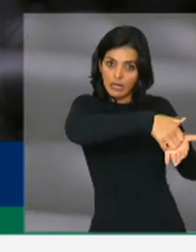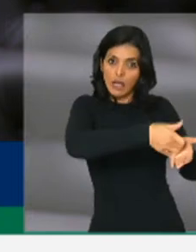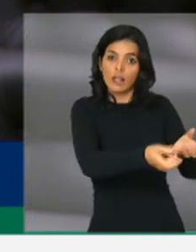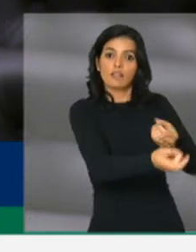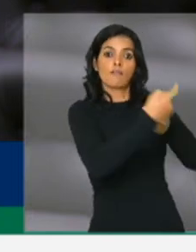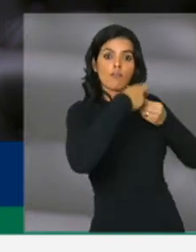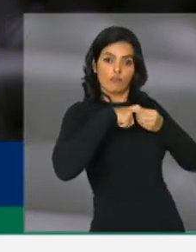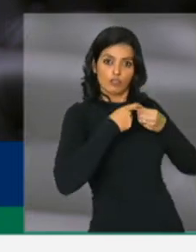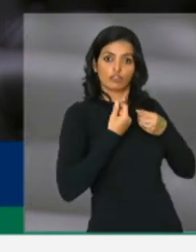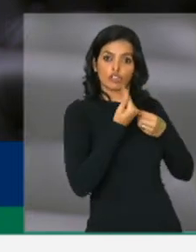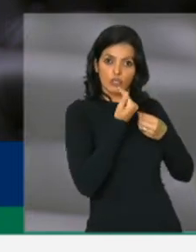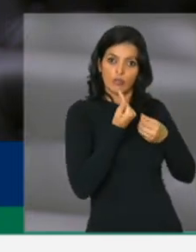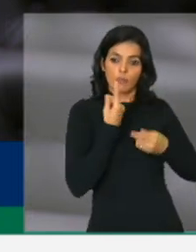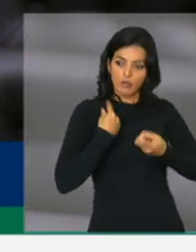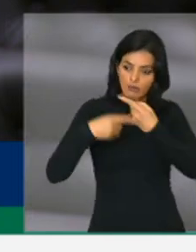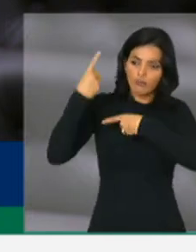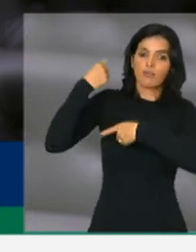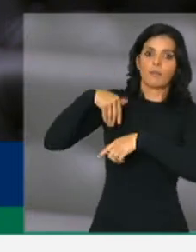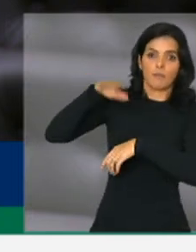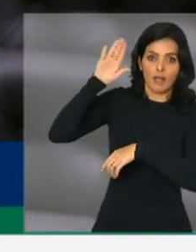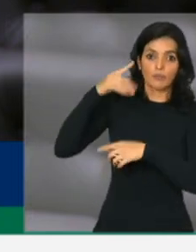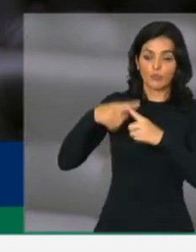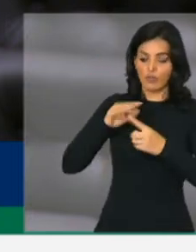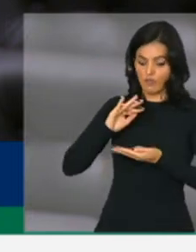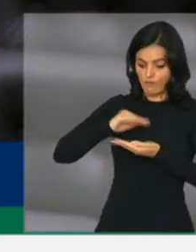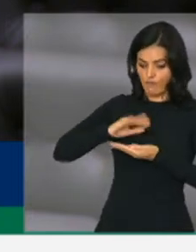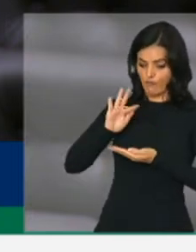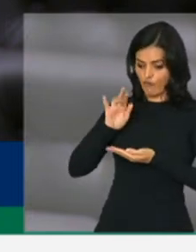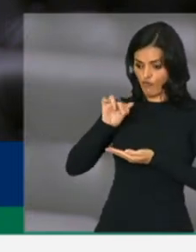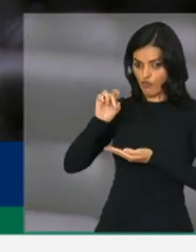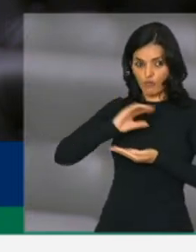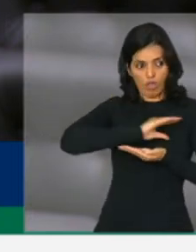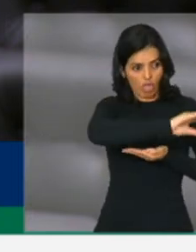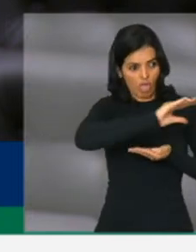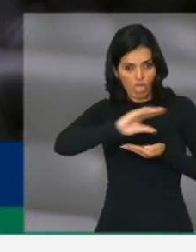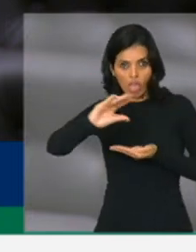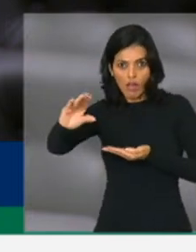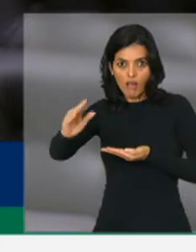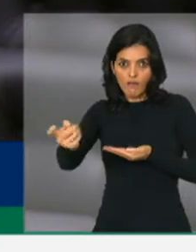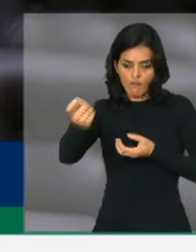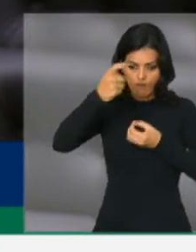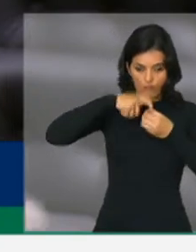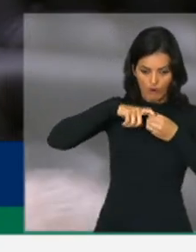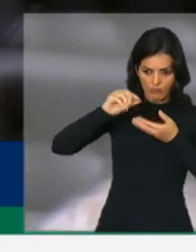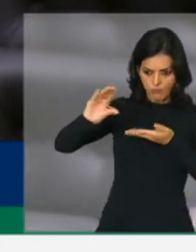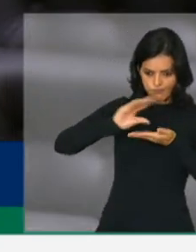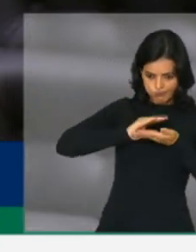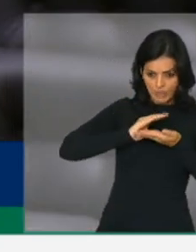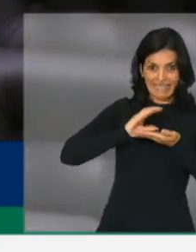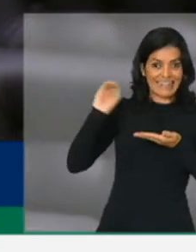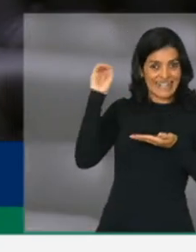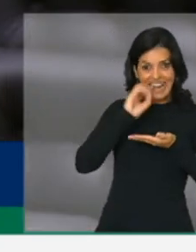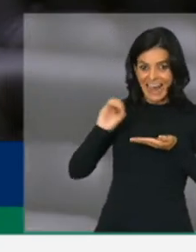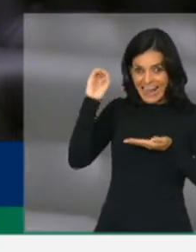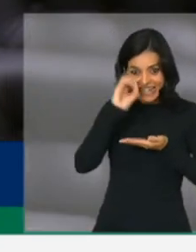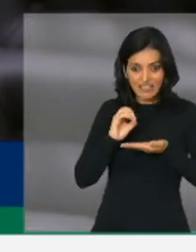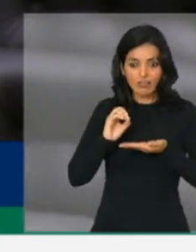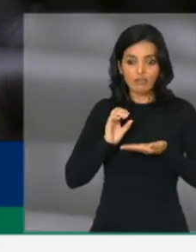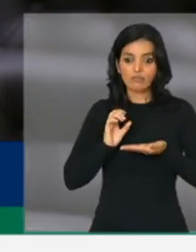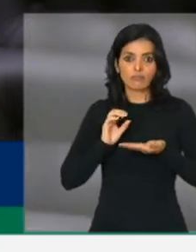[PRESIDENTE]: PCDOB. -- [DEPUTADO]: SR. PRESIDENTE, A MEDIDA PROVISÓRIA ELA VEIO PRA